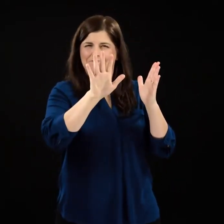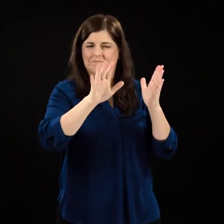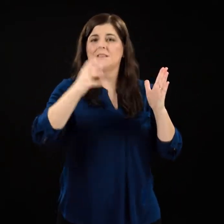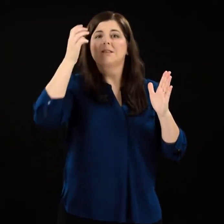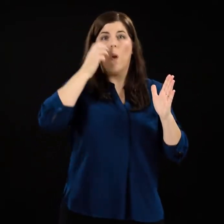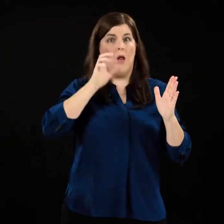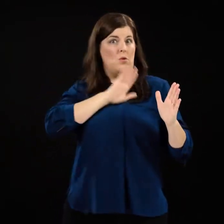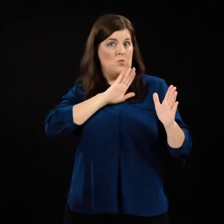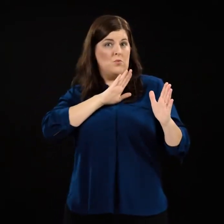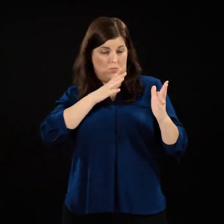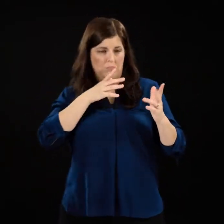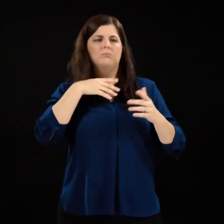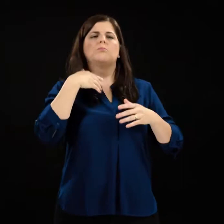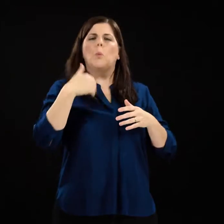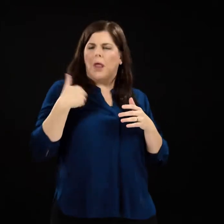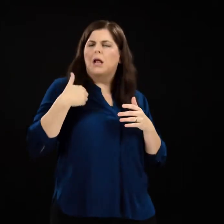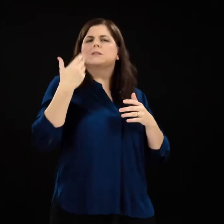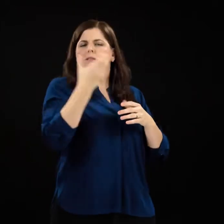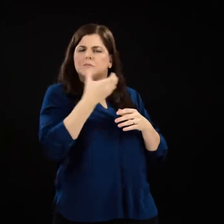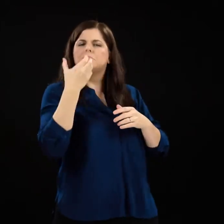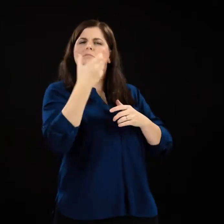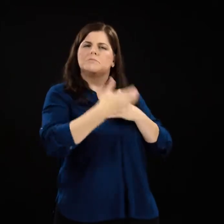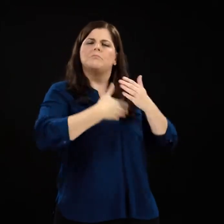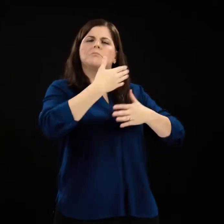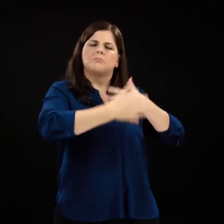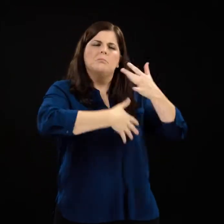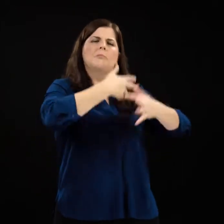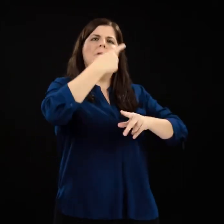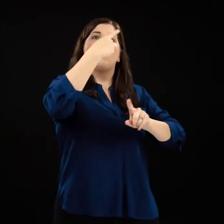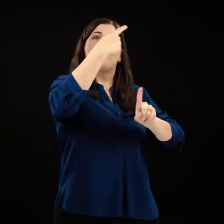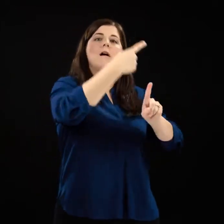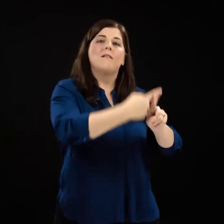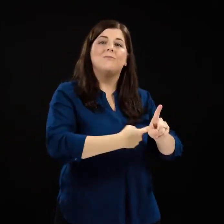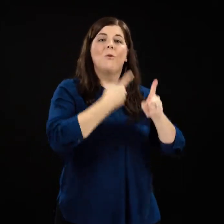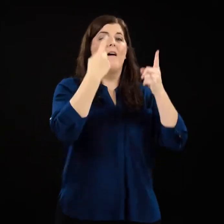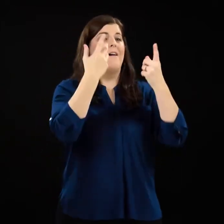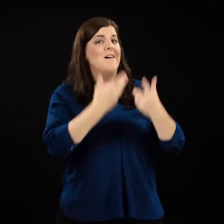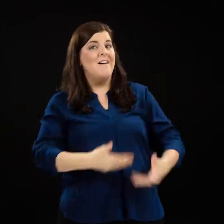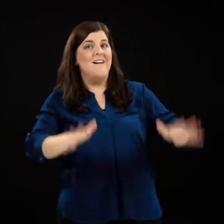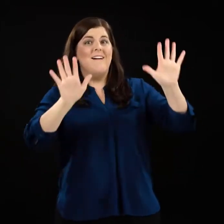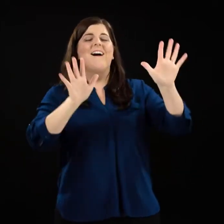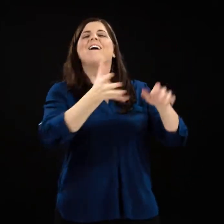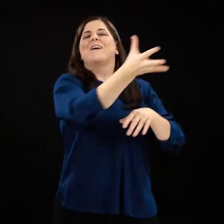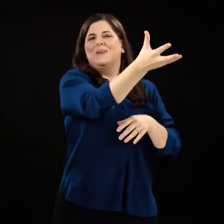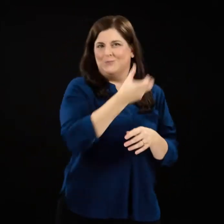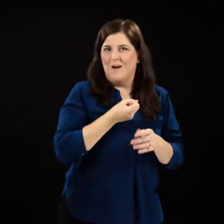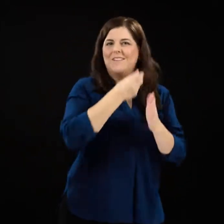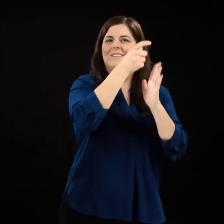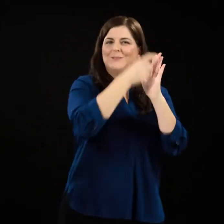non récurrents engagés pendant le mois. 1. « Frais mensuels fixes » désigne les frais